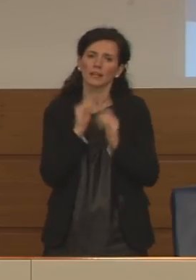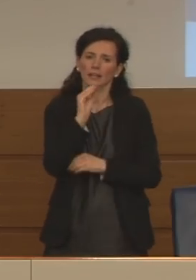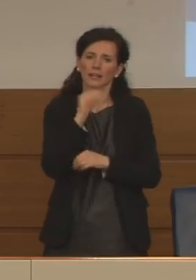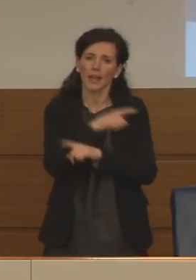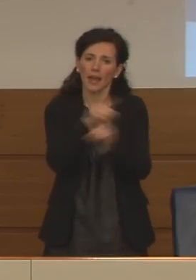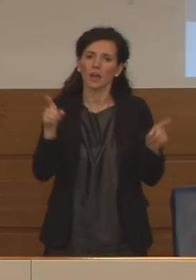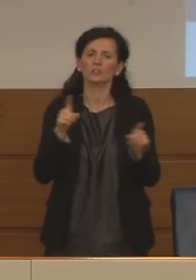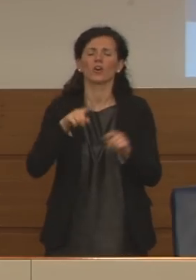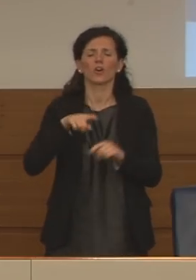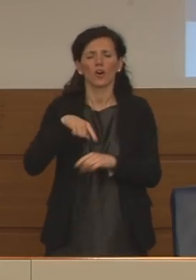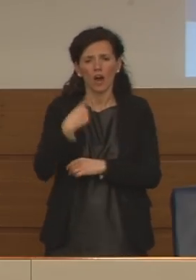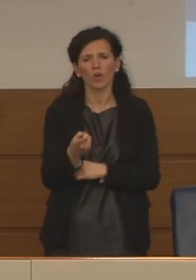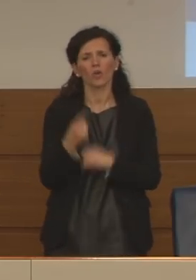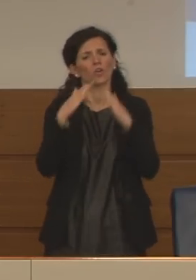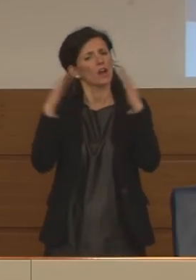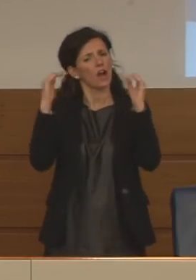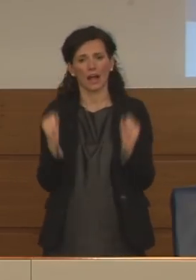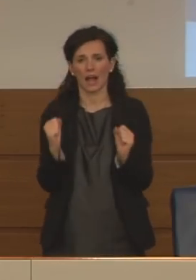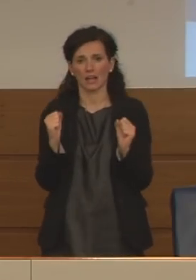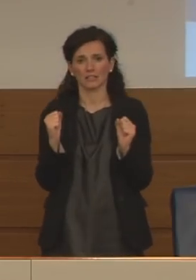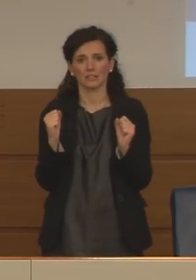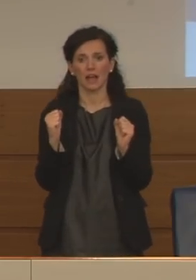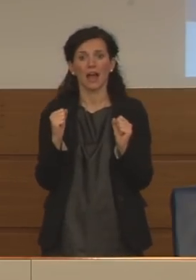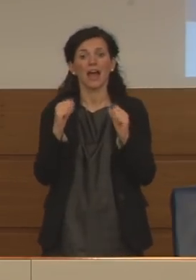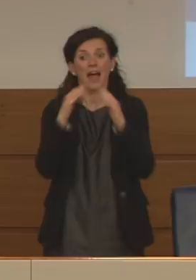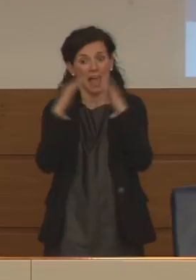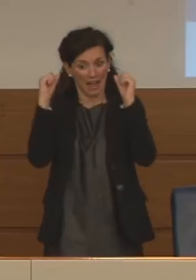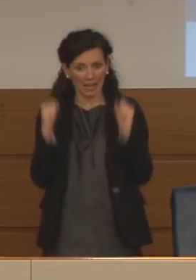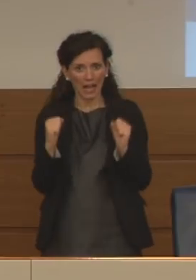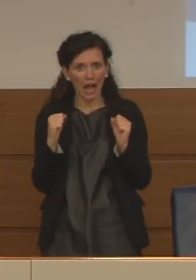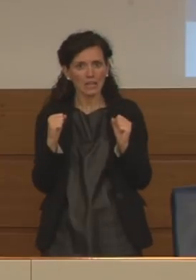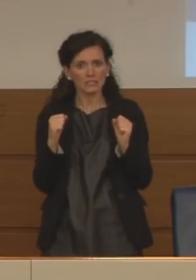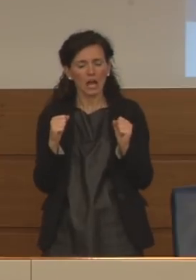restare a casa e restare a casa. Perché il miglior vaccino in questo momento è il